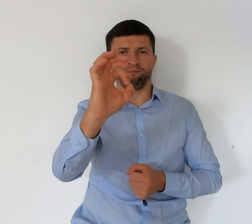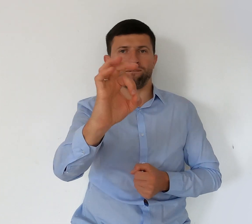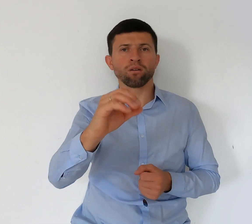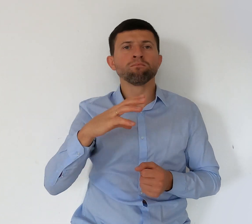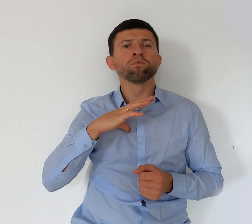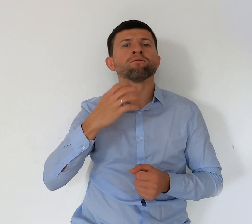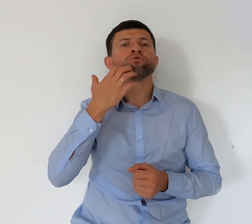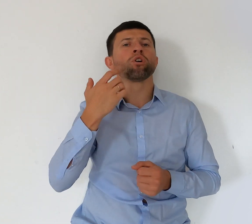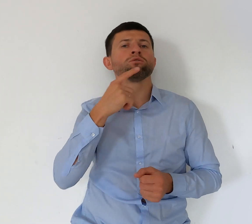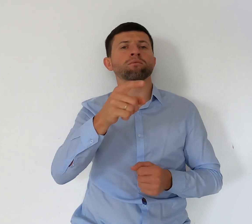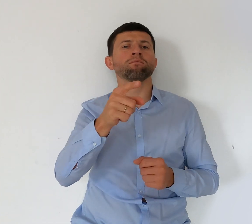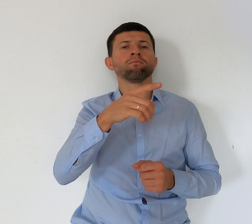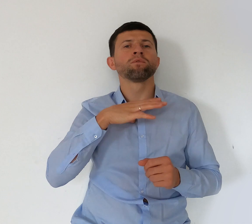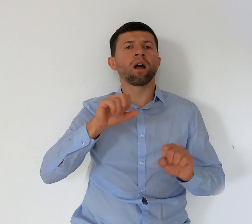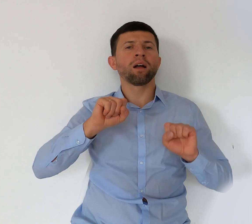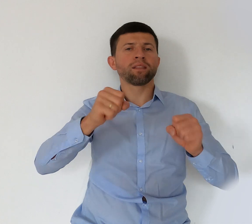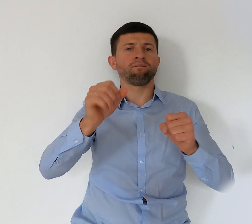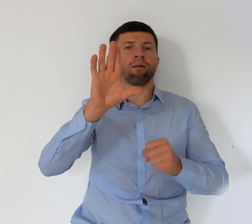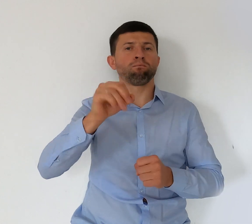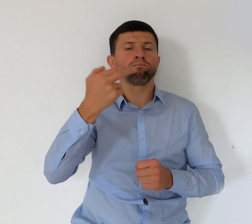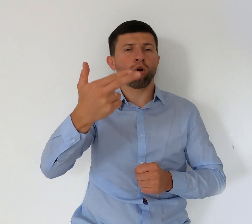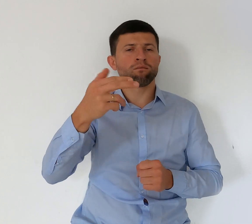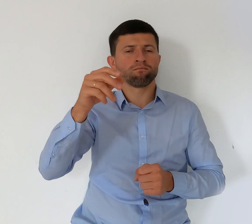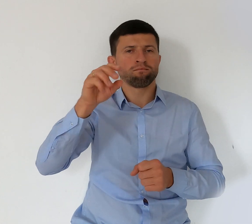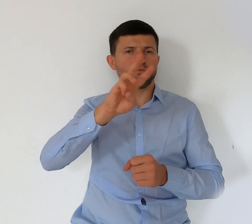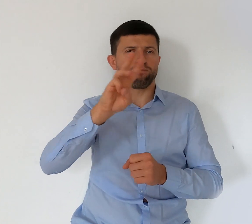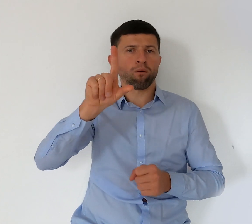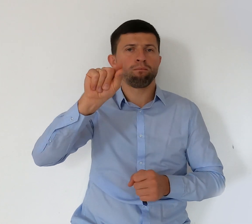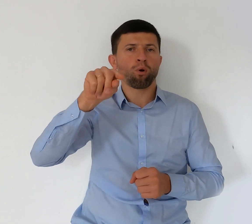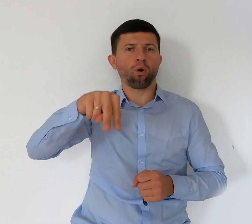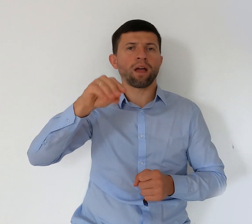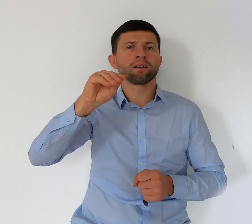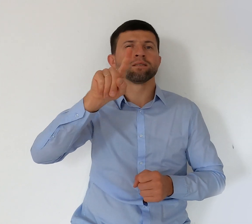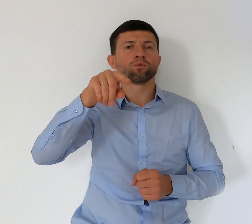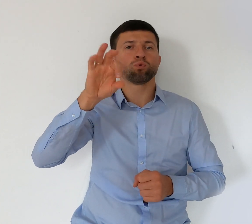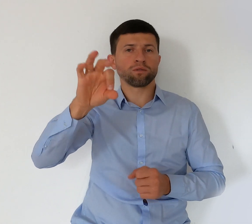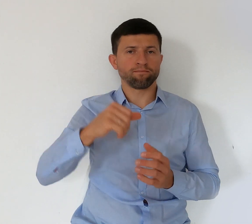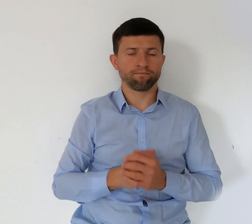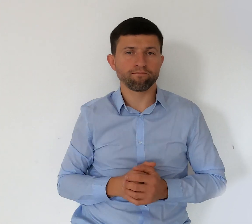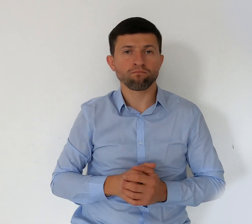który podałeś podczas aktywacji bonu na PUE ZUS.